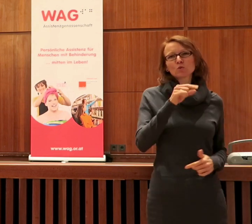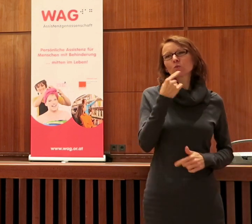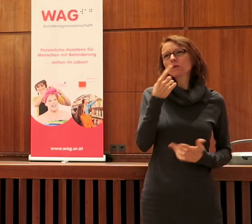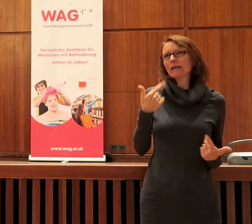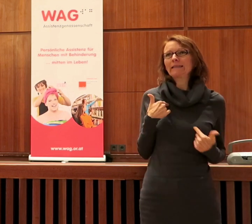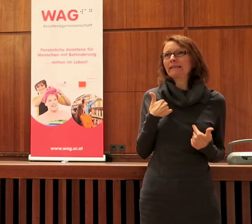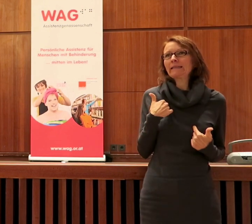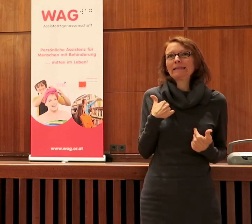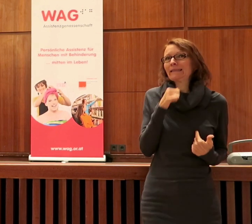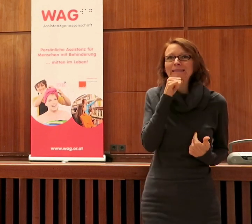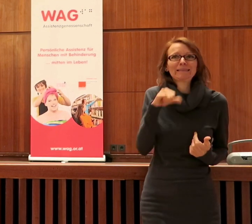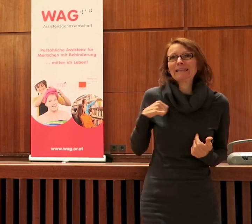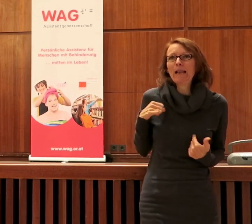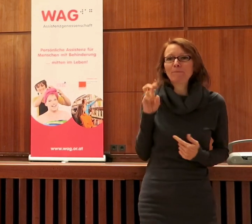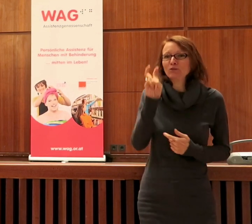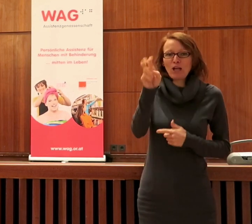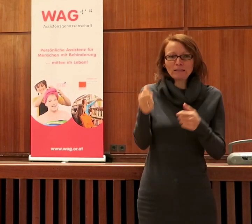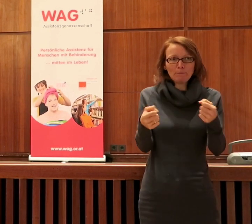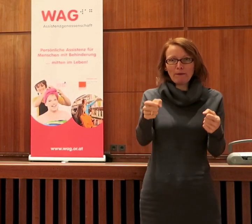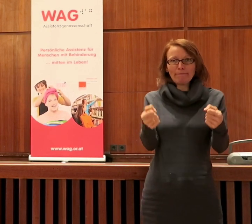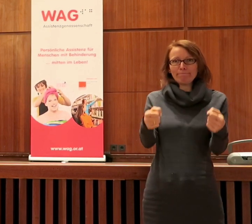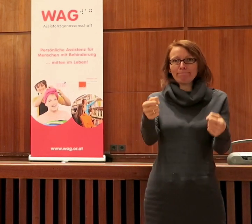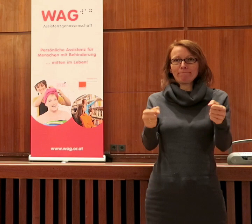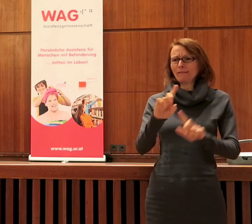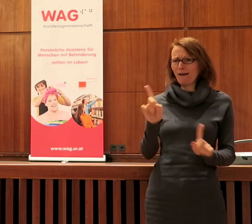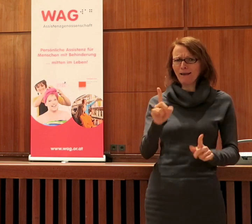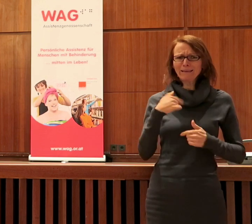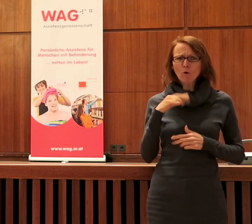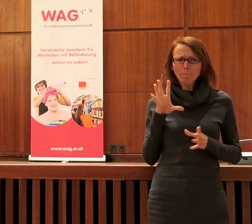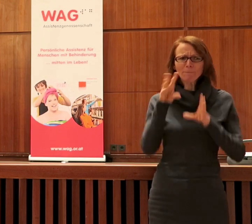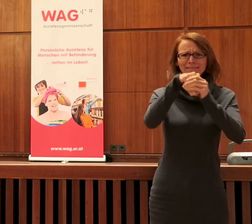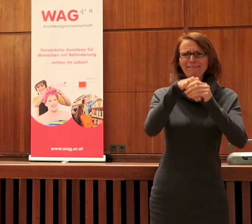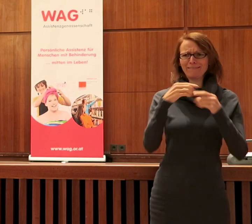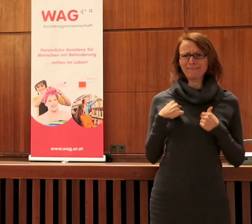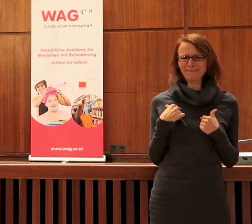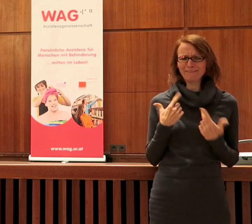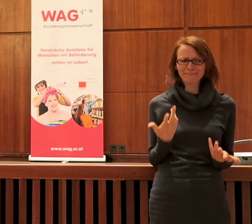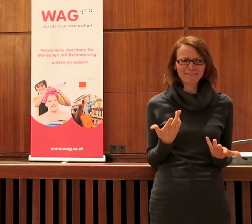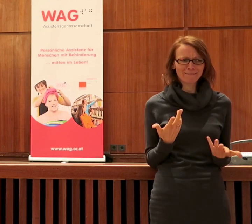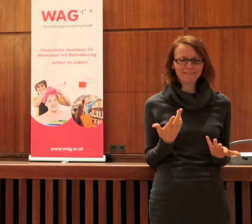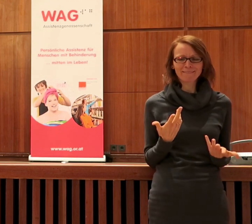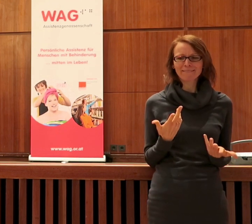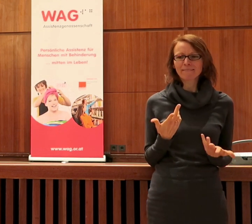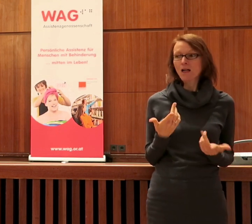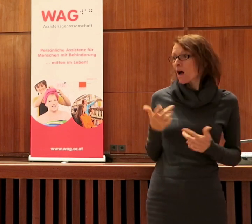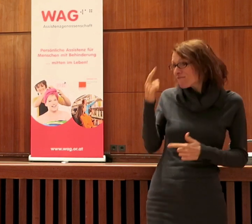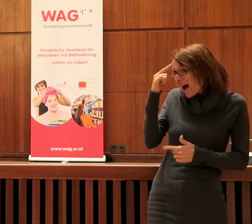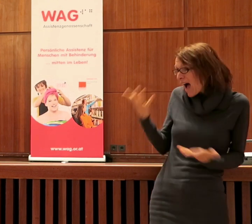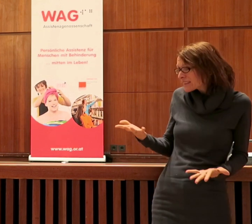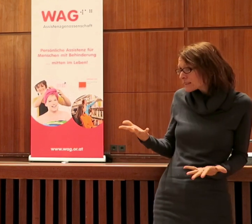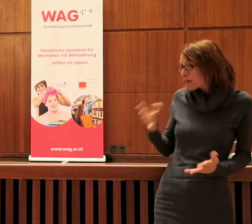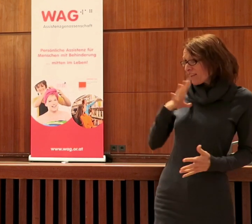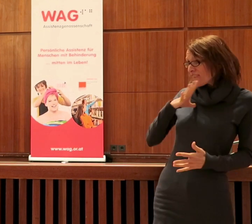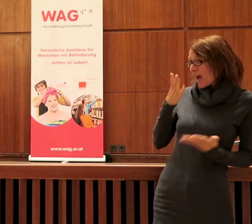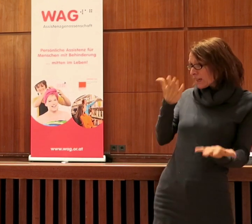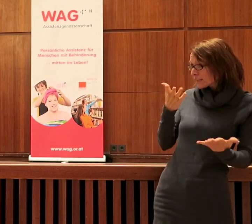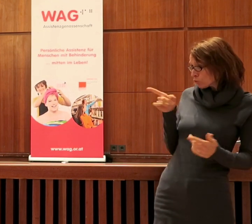Sondern nur mitgefahren. [Lachen] Wissen Sie, dass das sehr gefährlich ist, was Sie hier machen.